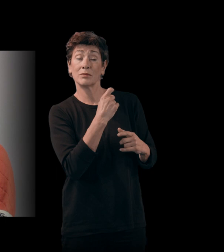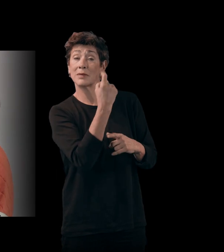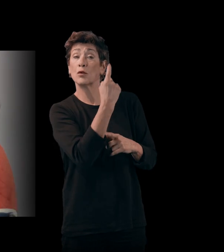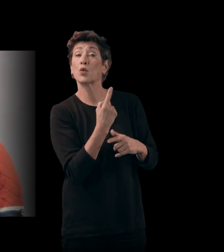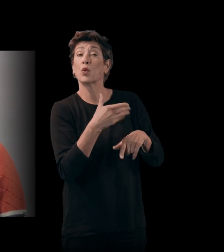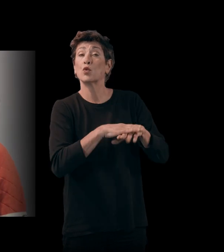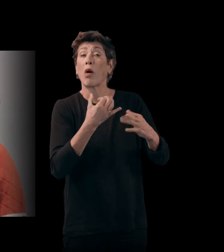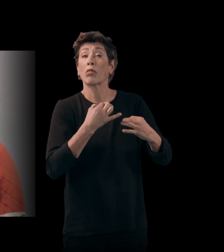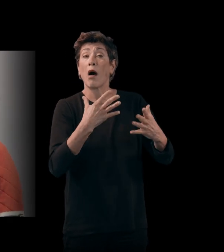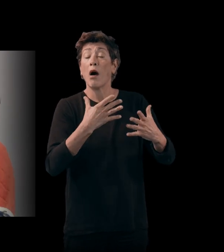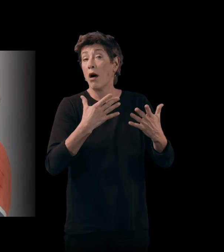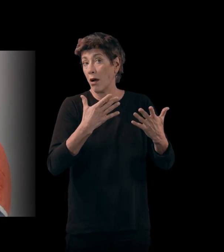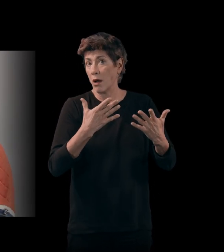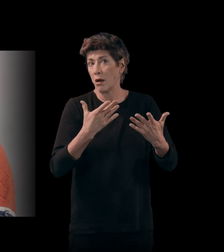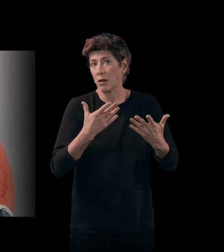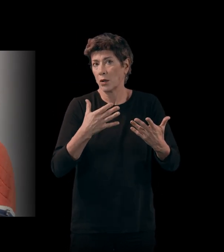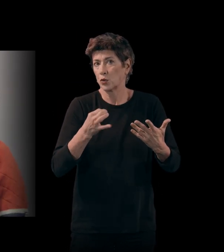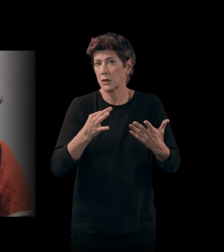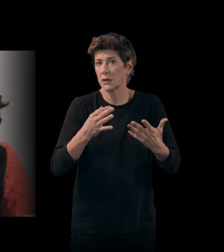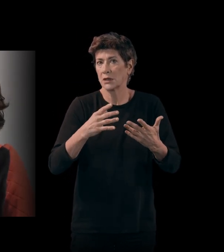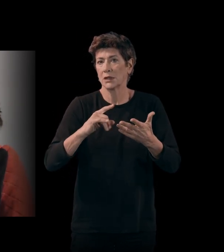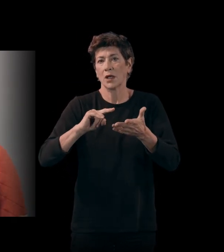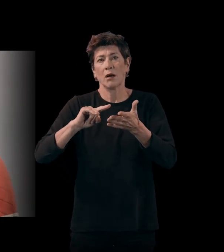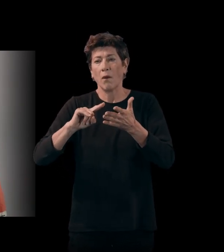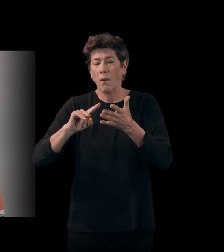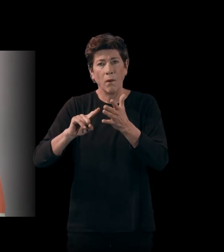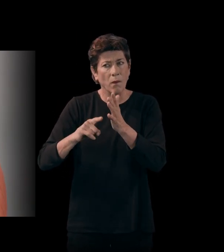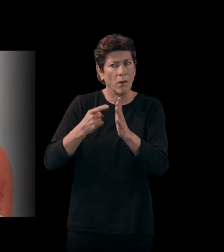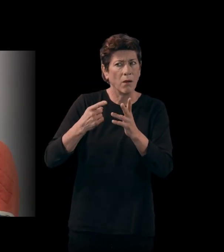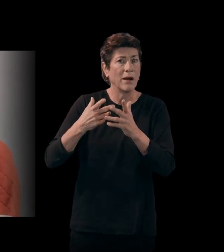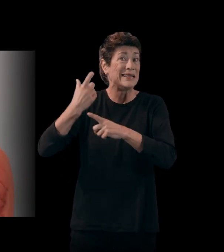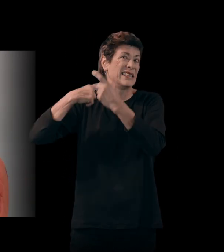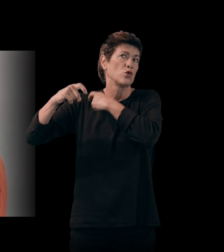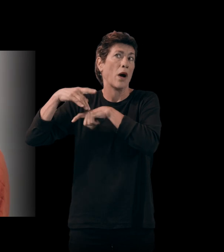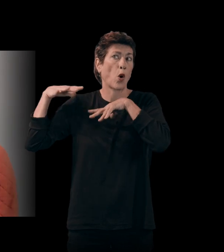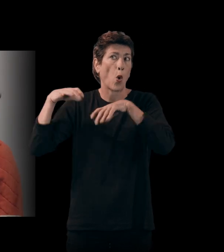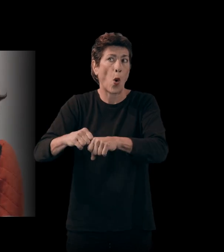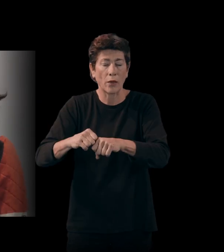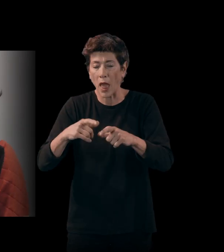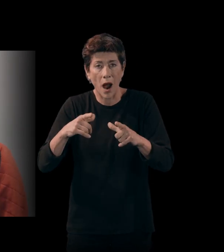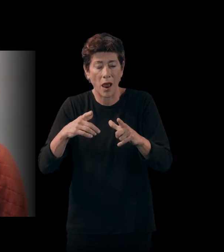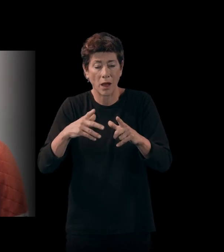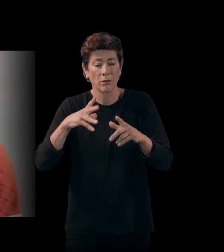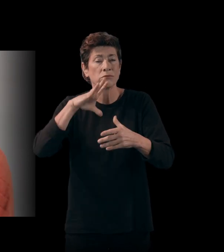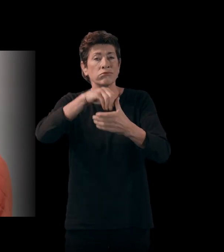C'est un temps d'accélération parce qu'on revisite l'histoire coloniale en 200 et quelques pages, donc forcément on va trop vite.